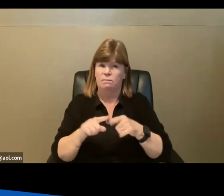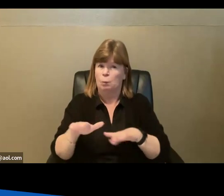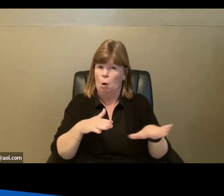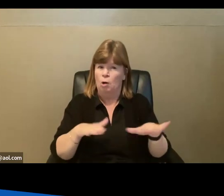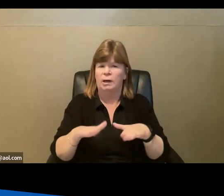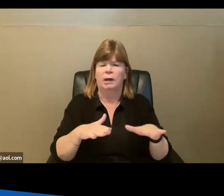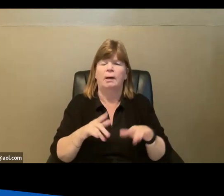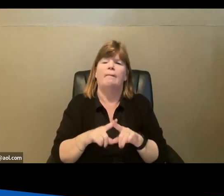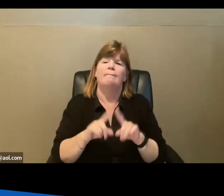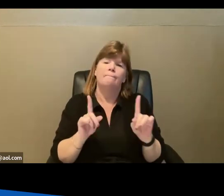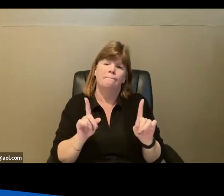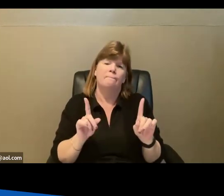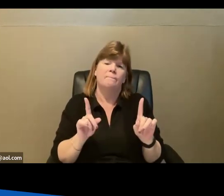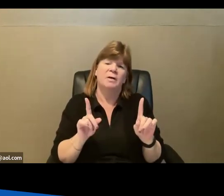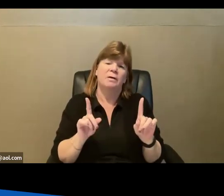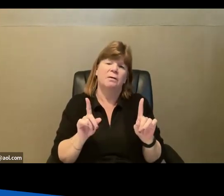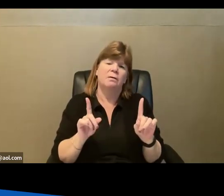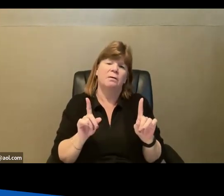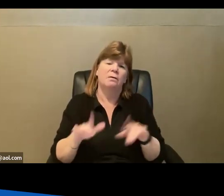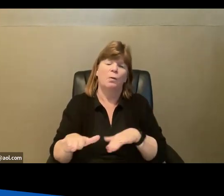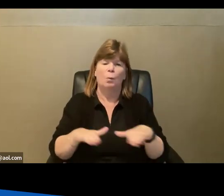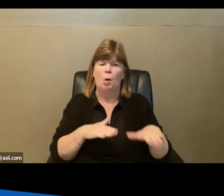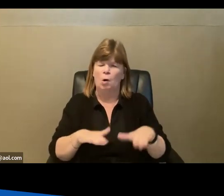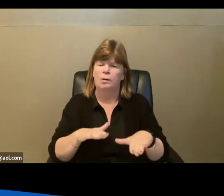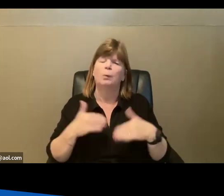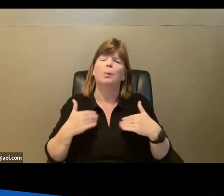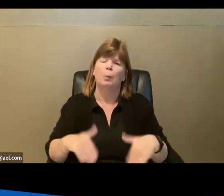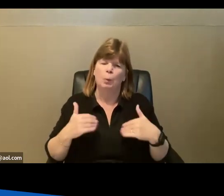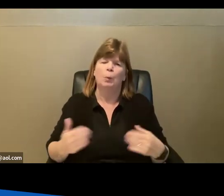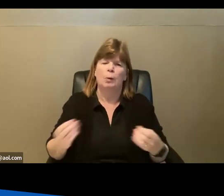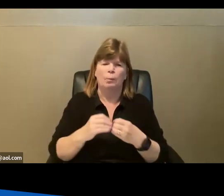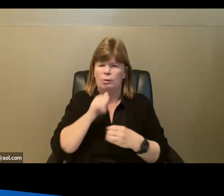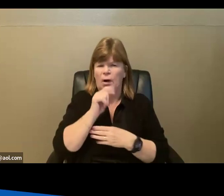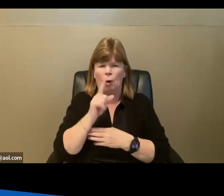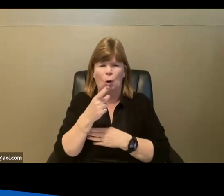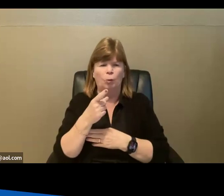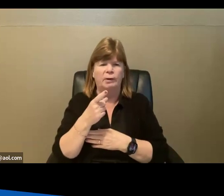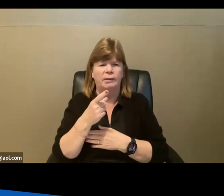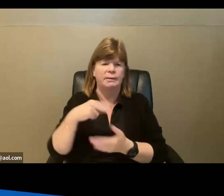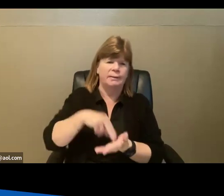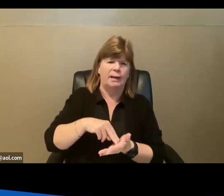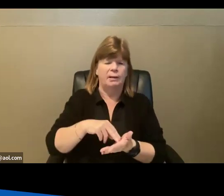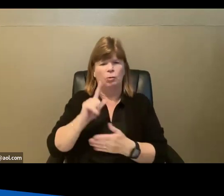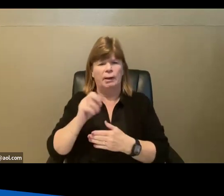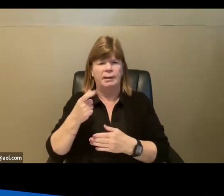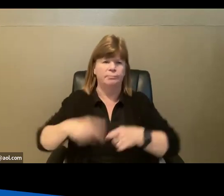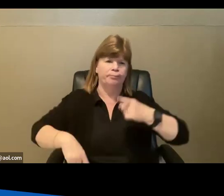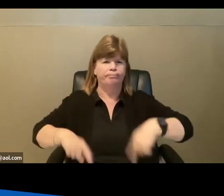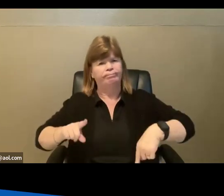Pero caminar implica más que solo levantarse y mover las piernas. Vale, hay coordinación.